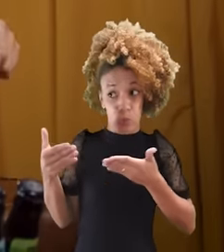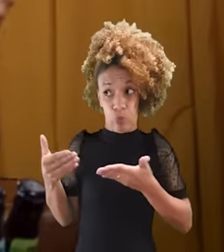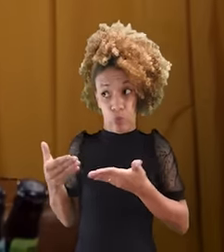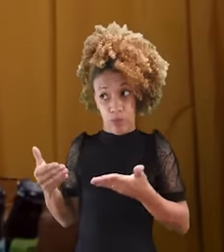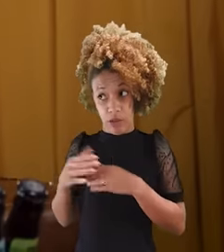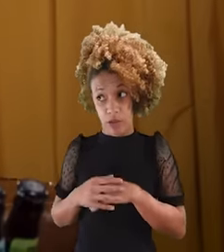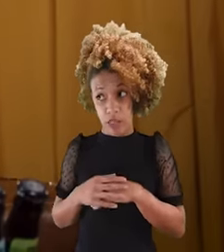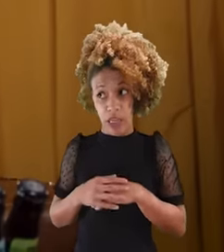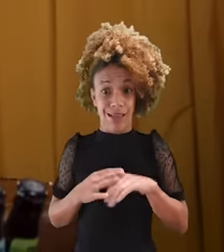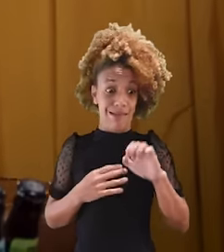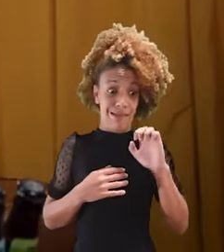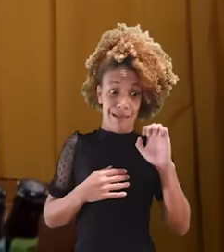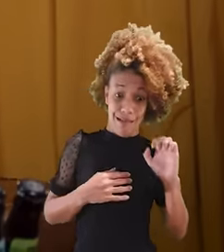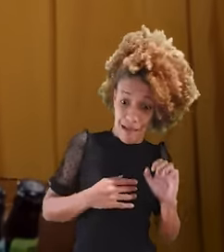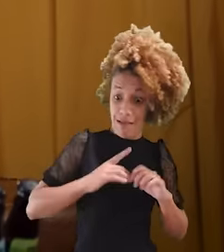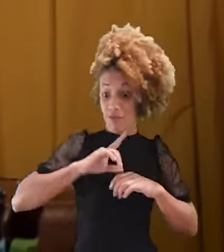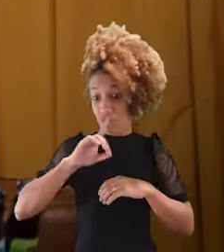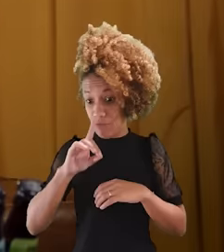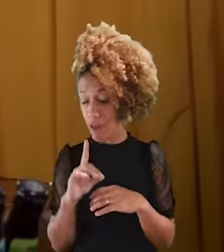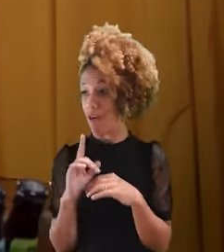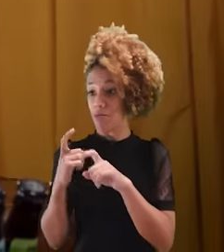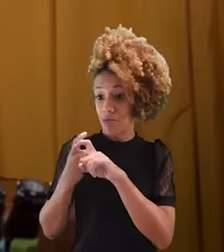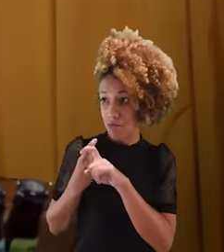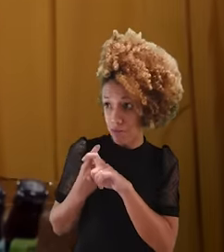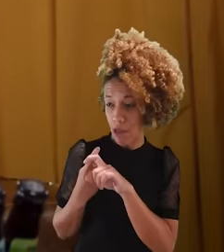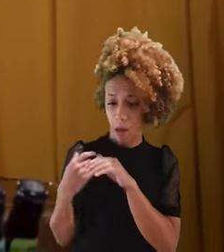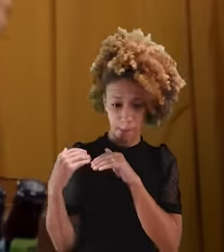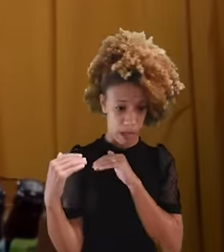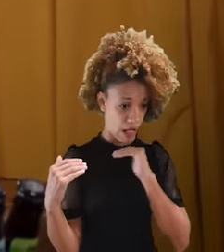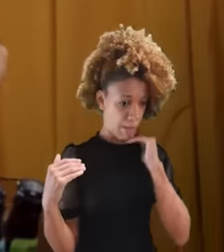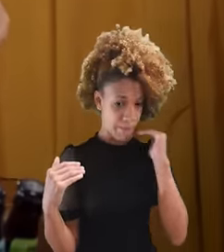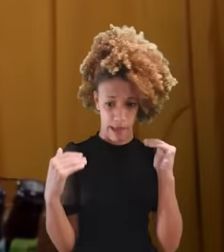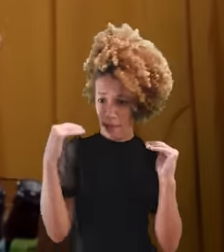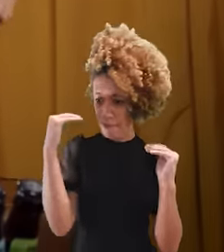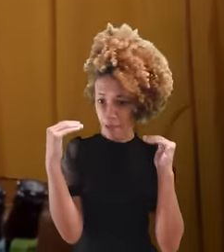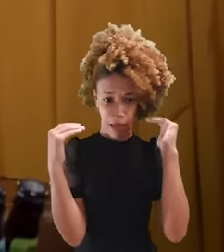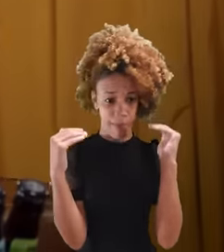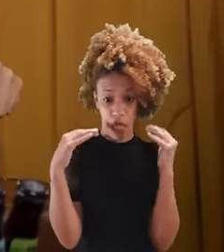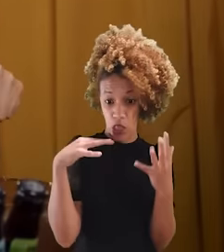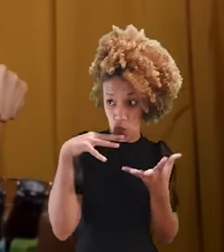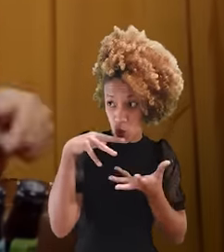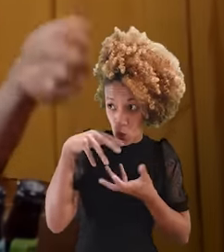em que a Extrema direita o neonazismo estão crescendo no mundo e dentro do país dele há